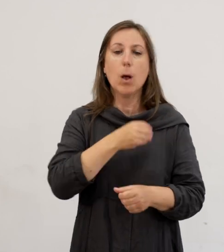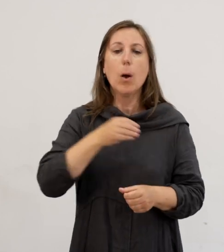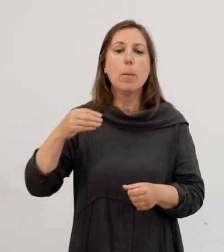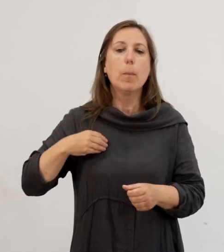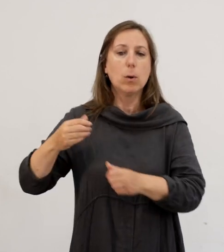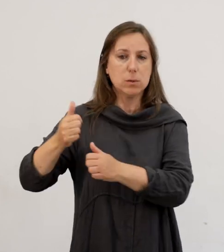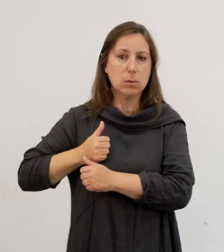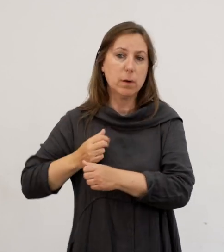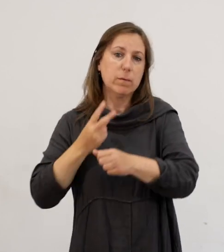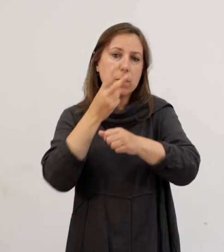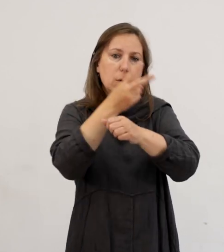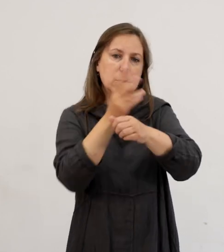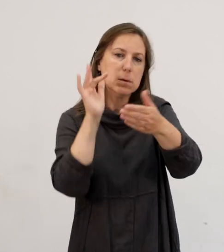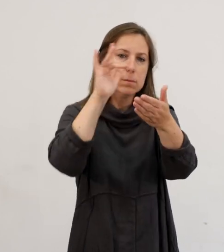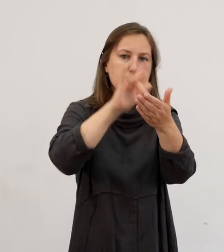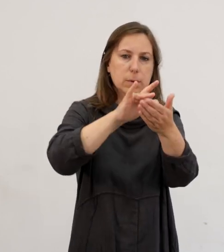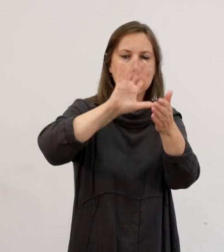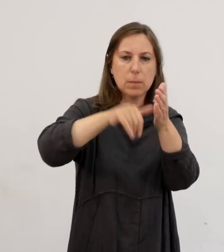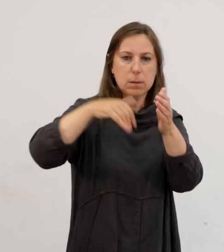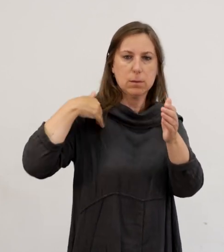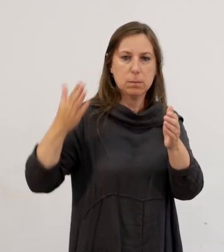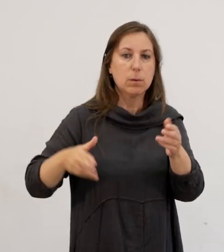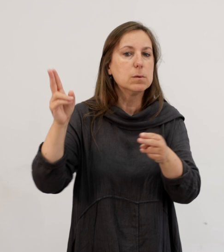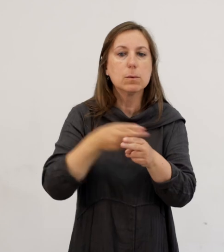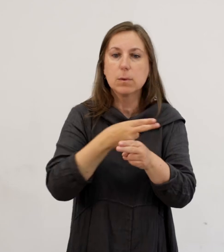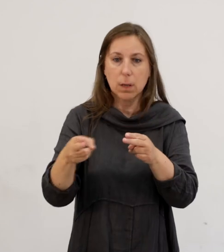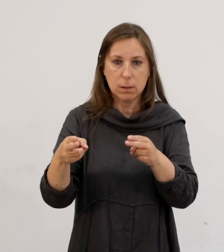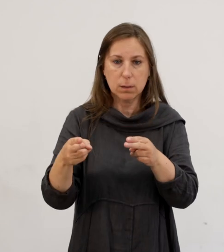Polscy żołnierze wkroczyli do Białegostoku w lutym 1919 r.